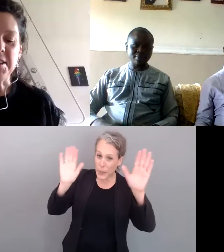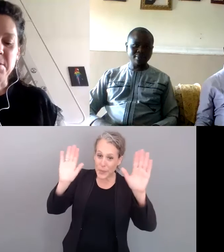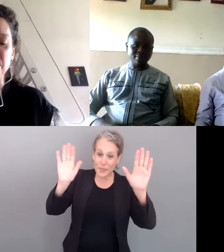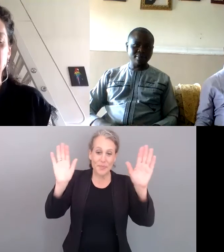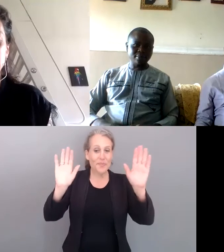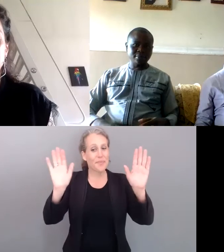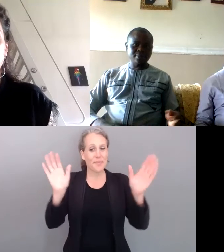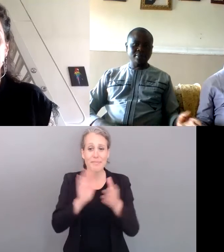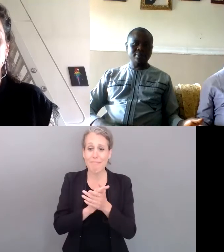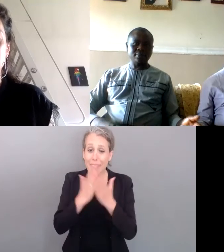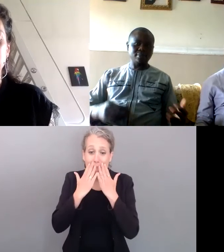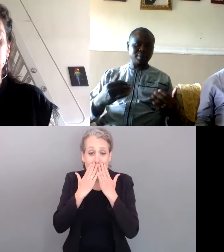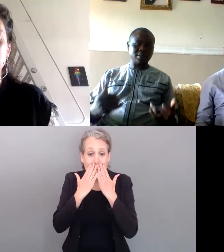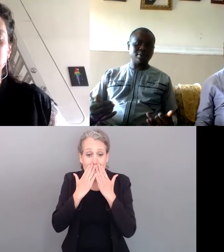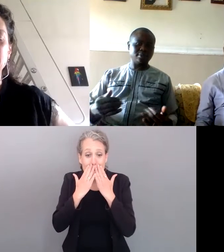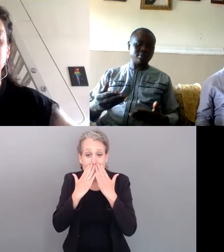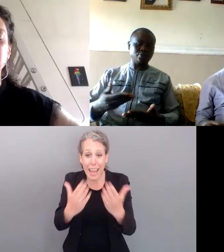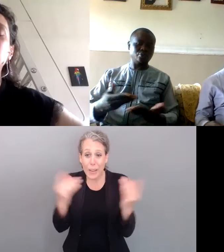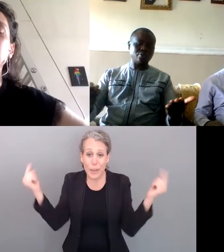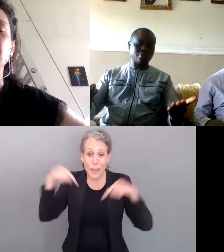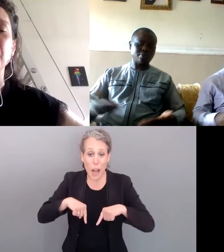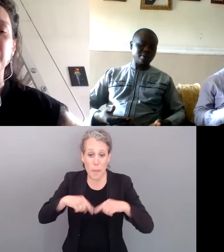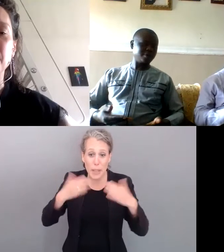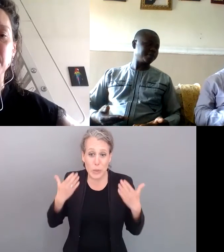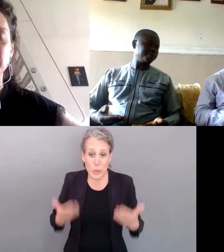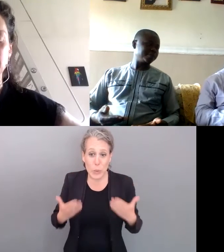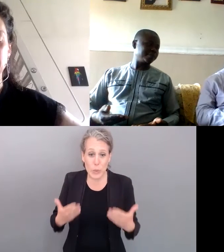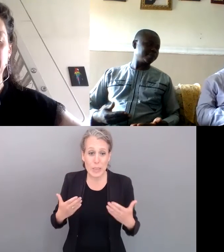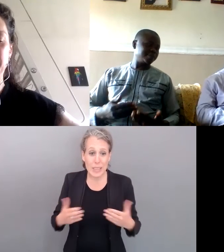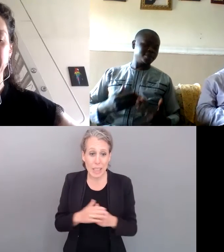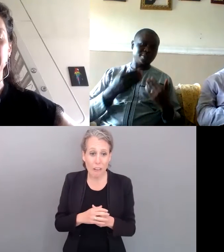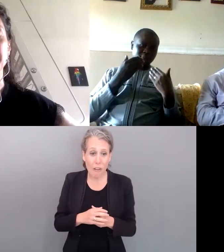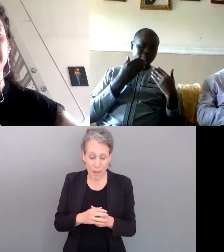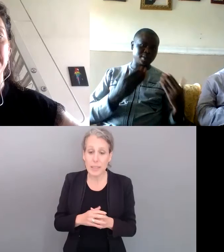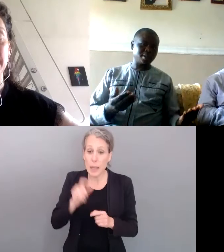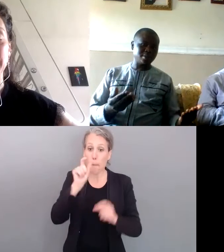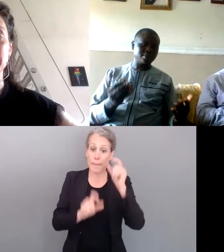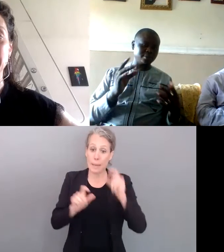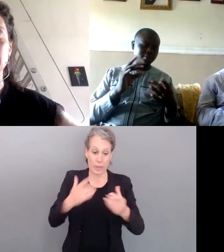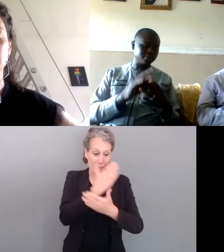Bienvenidos.